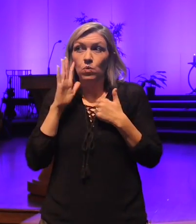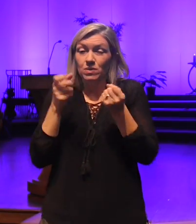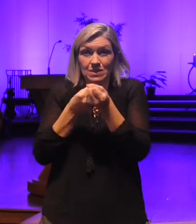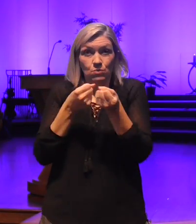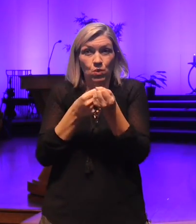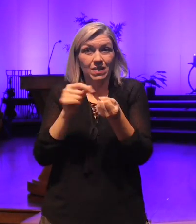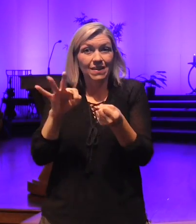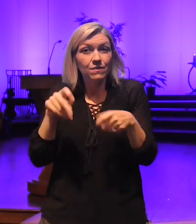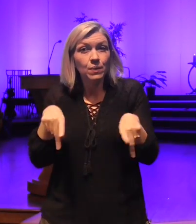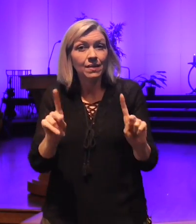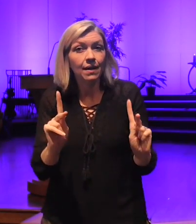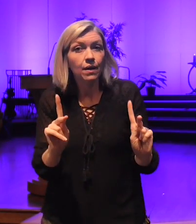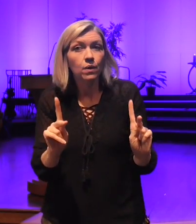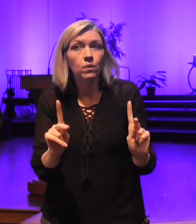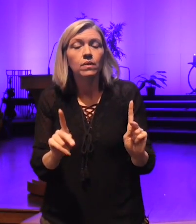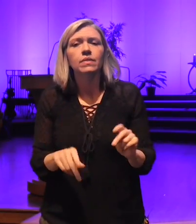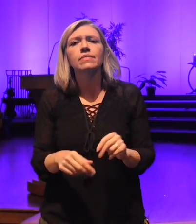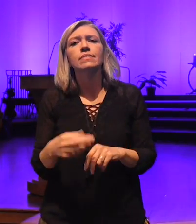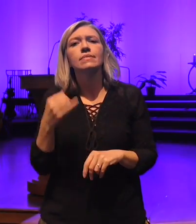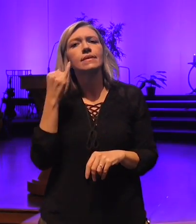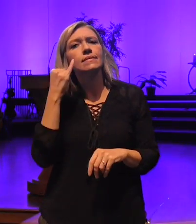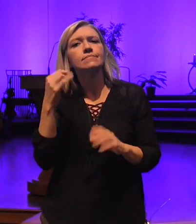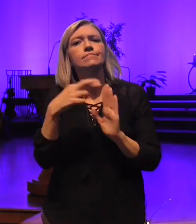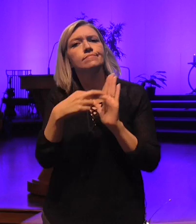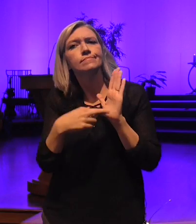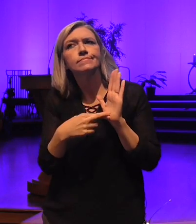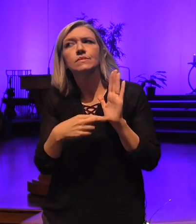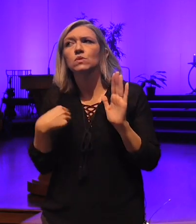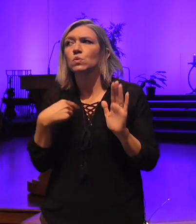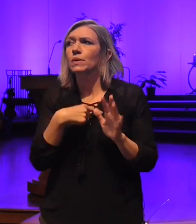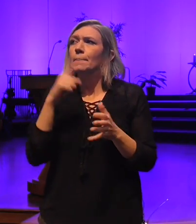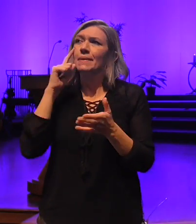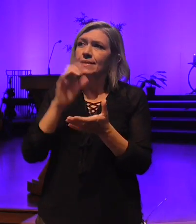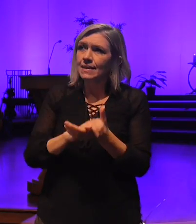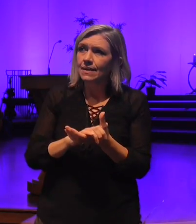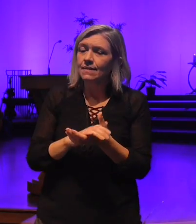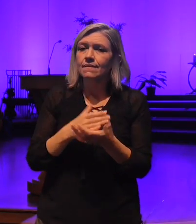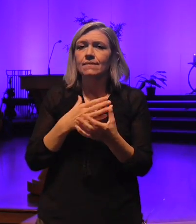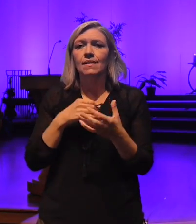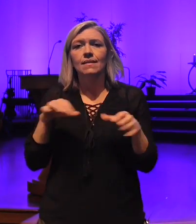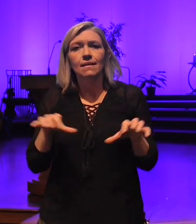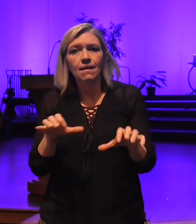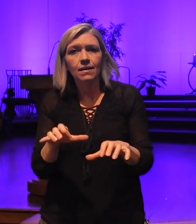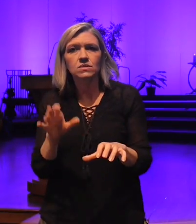principio de que de acuerdo con nuestra creencia y nuestra acción inspirada se nos hará que seamos